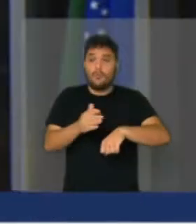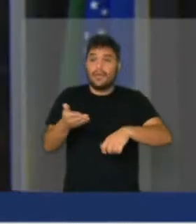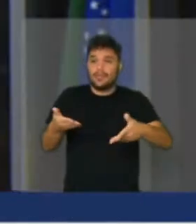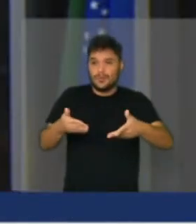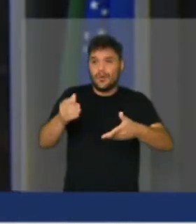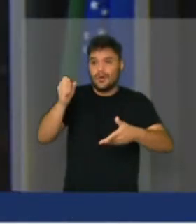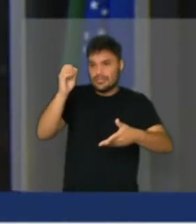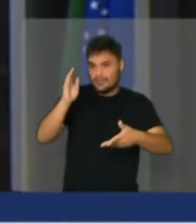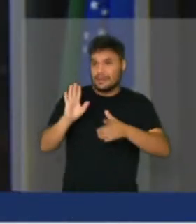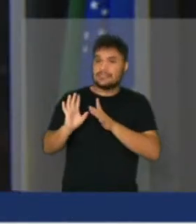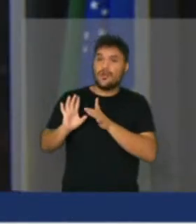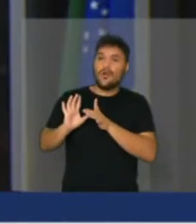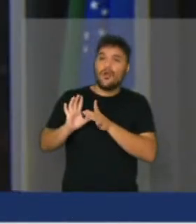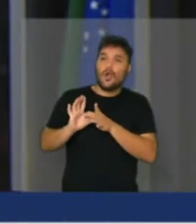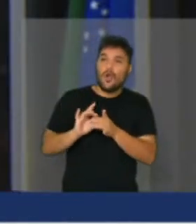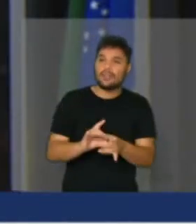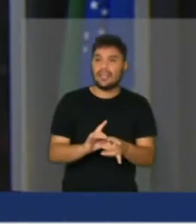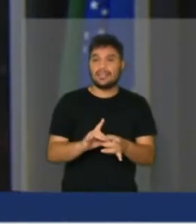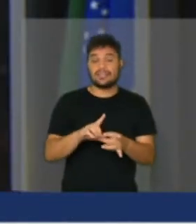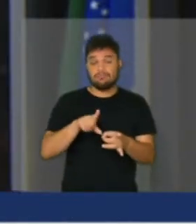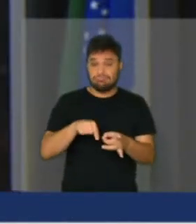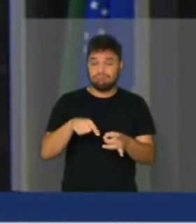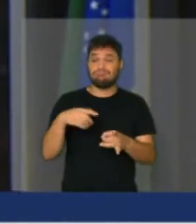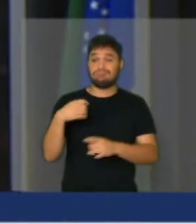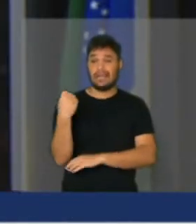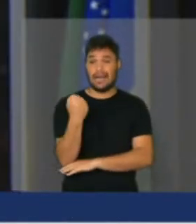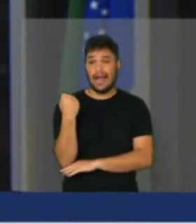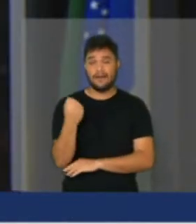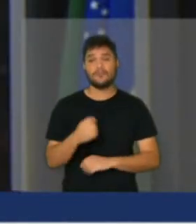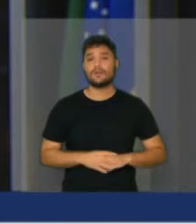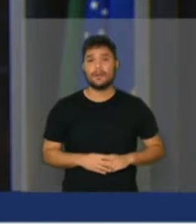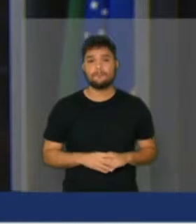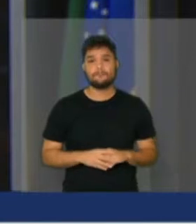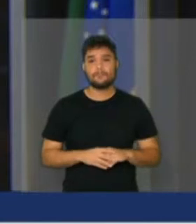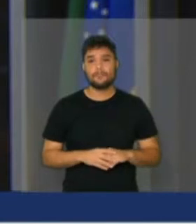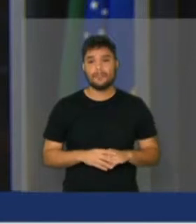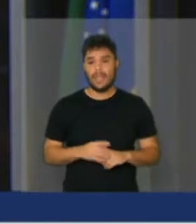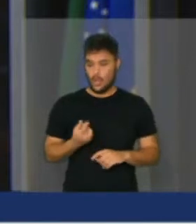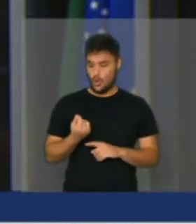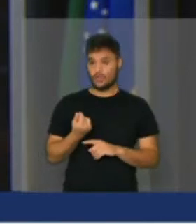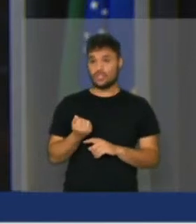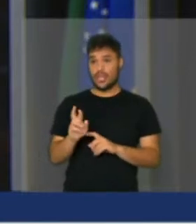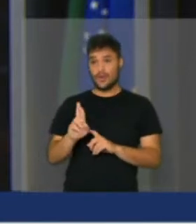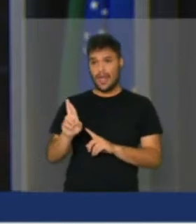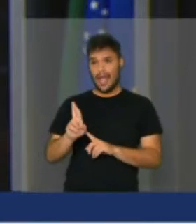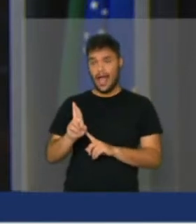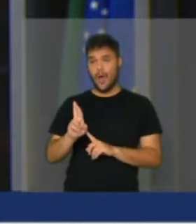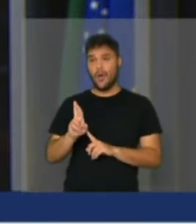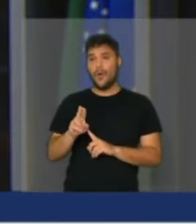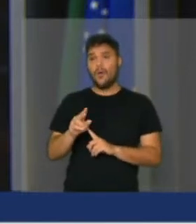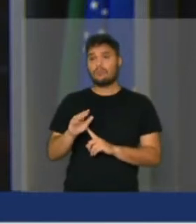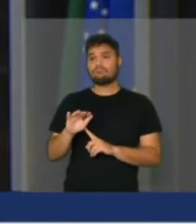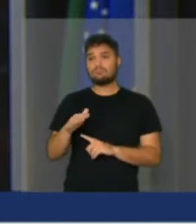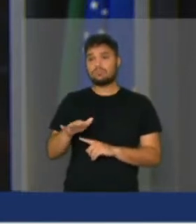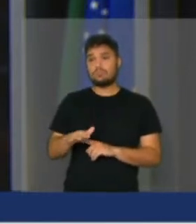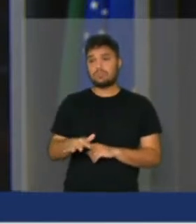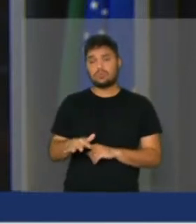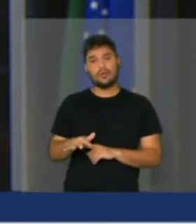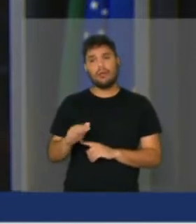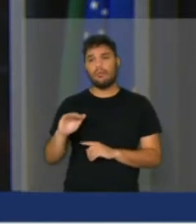GRAVE. A DESVALORIZAÇÃO DA NOSSA MOEDA... FAZ COM QUE... MUITOS SETORES DA ECONOMIA TENHAM DIFICULDADES DE